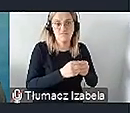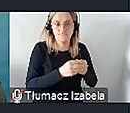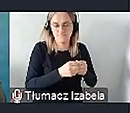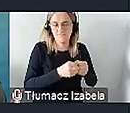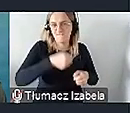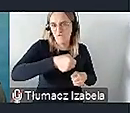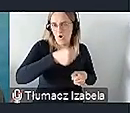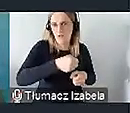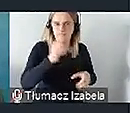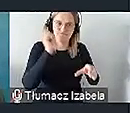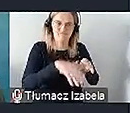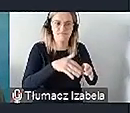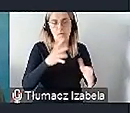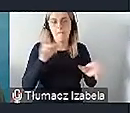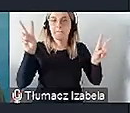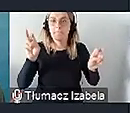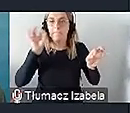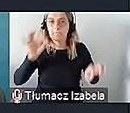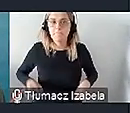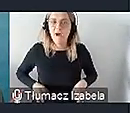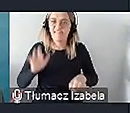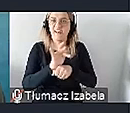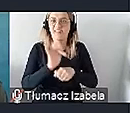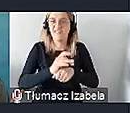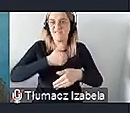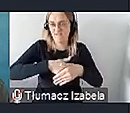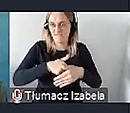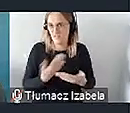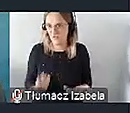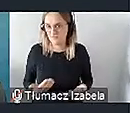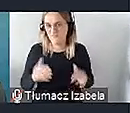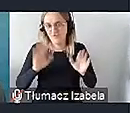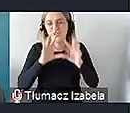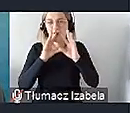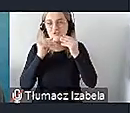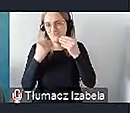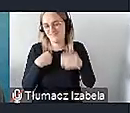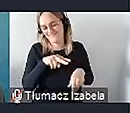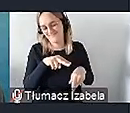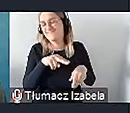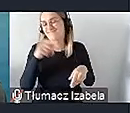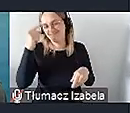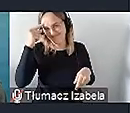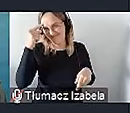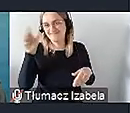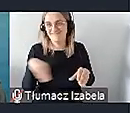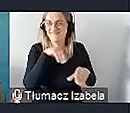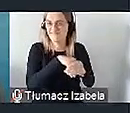i stworzymy z niego takiego stworka, do którego można się jeszcze uśmiechnąć, to może to być dla nas pomocne,